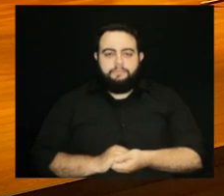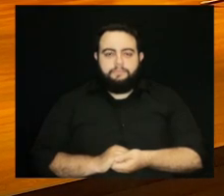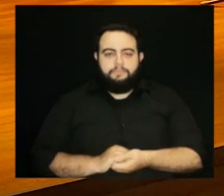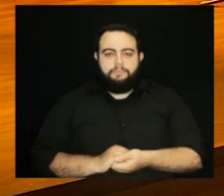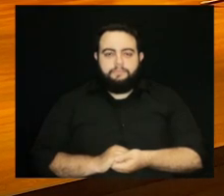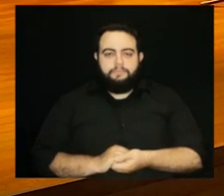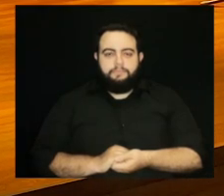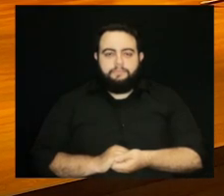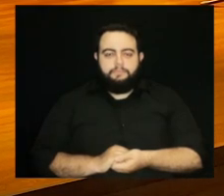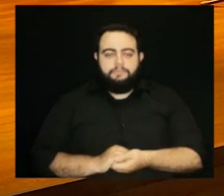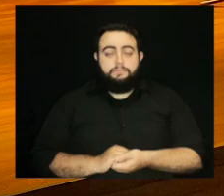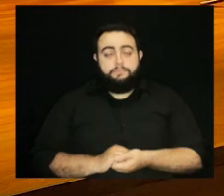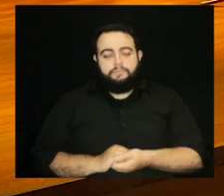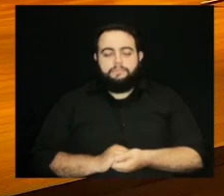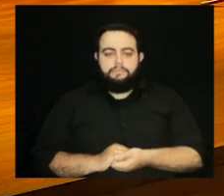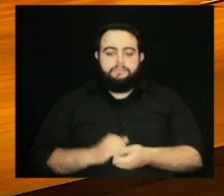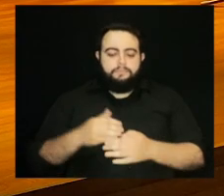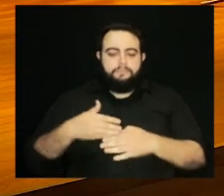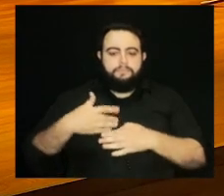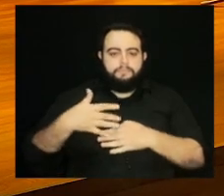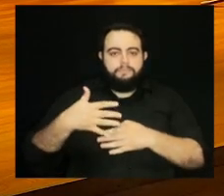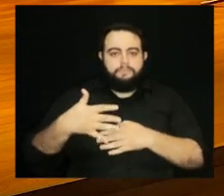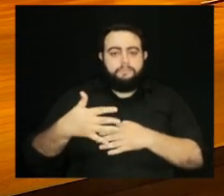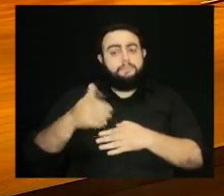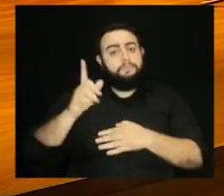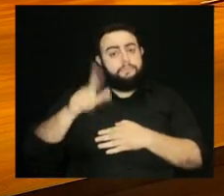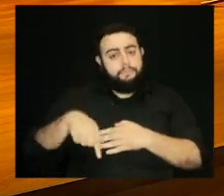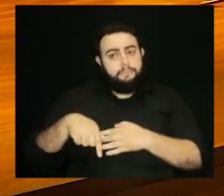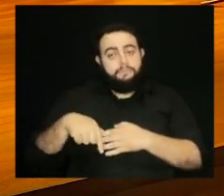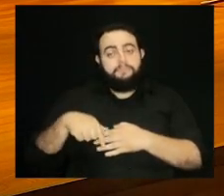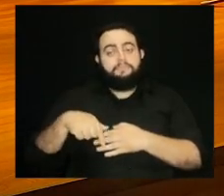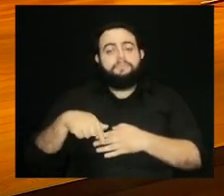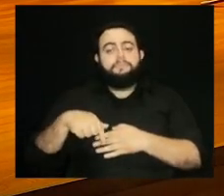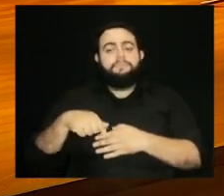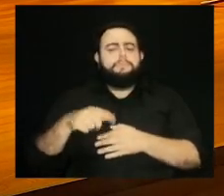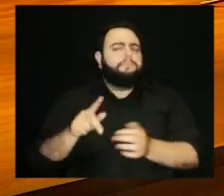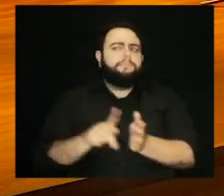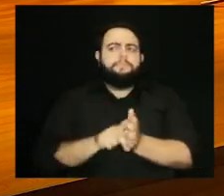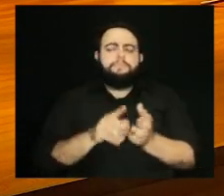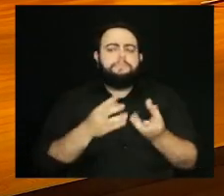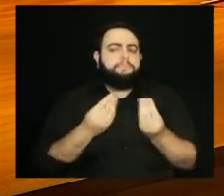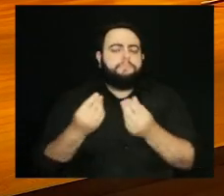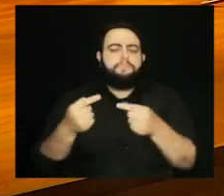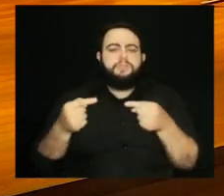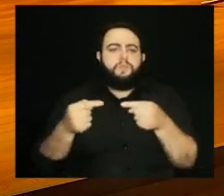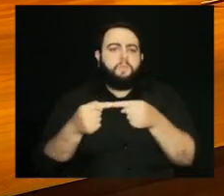É uma Polca super europeia, ainda não tinha nenhum sotaque brasileiro.